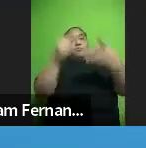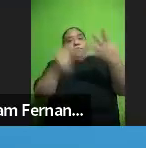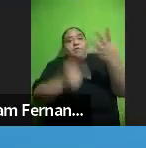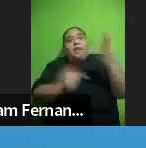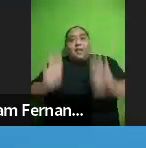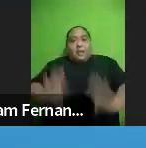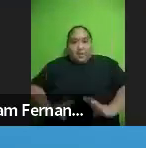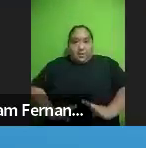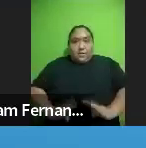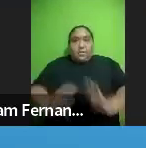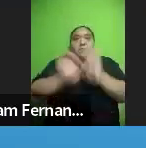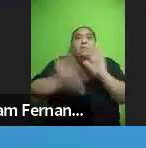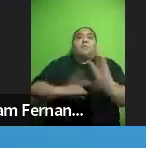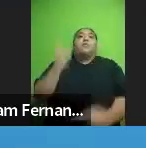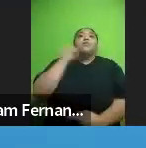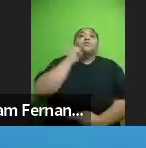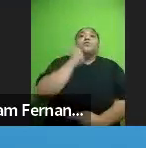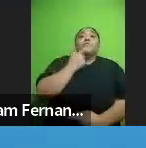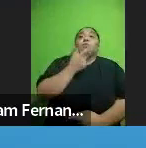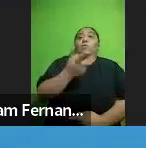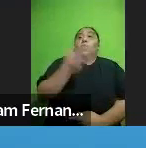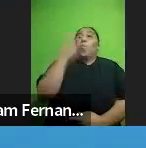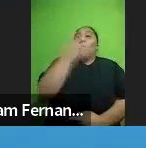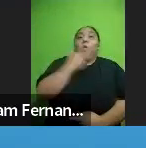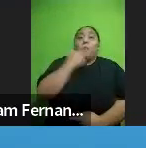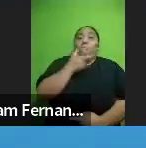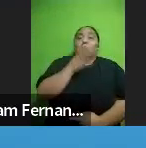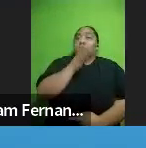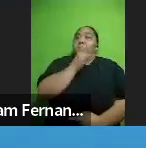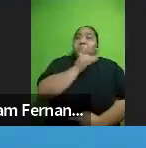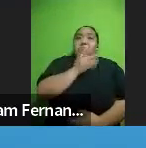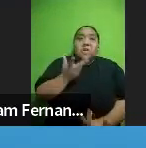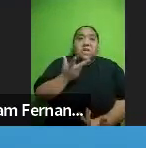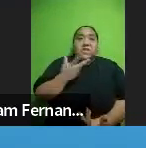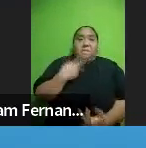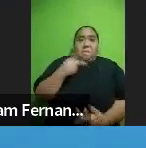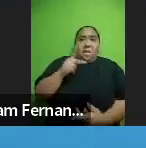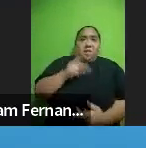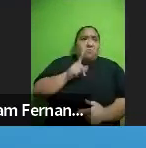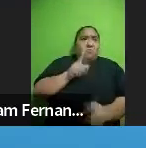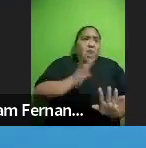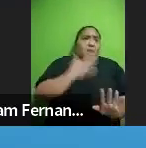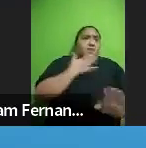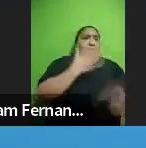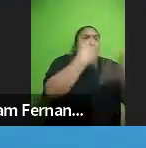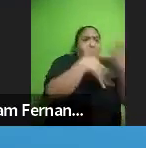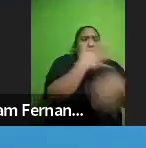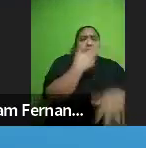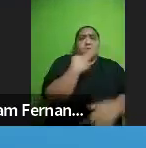si el sordo no puede e oralizar, pero puede e oralizar, pero puede hacerle molestias, entonces compensa mos con la mos con la lengua de señas